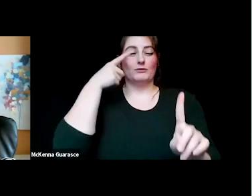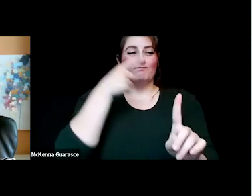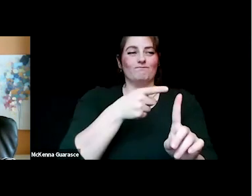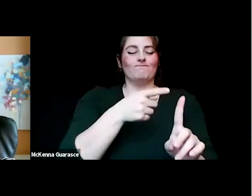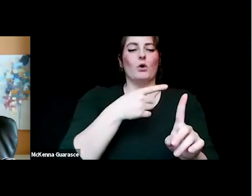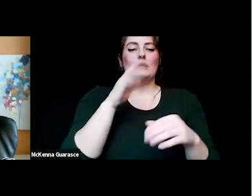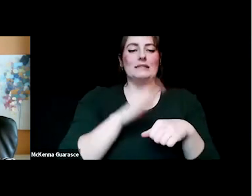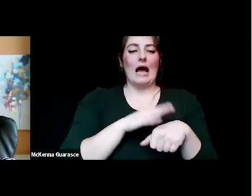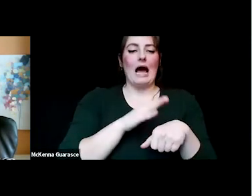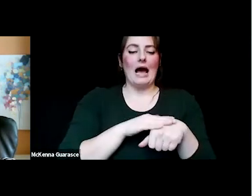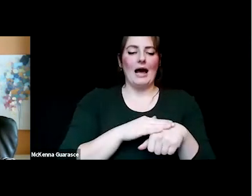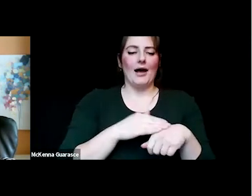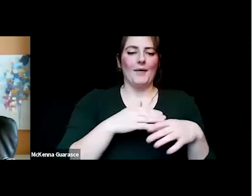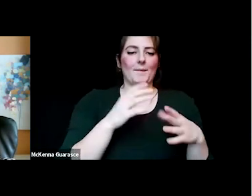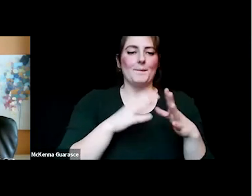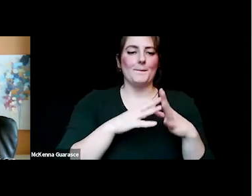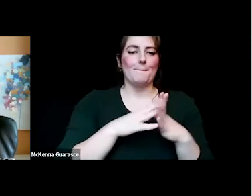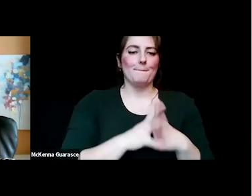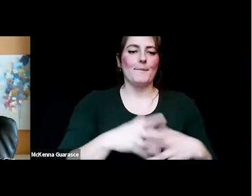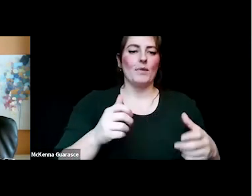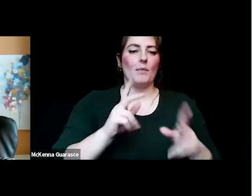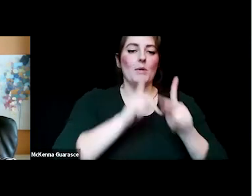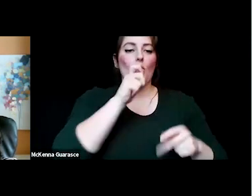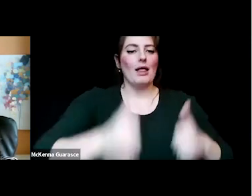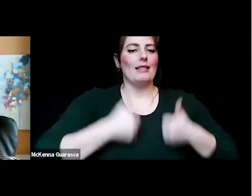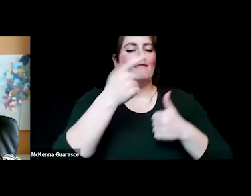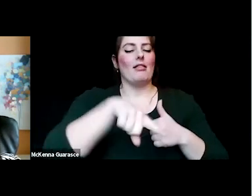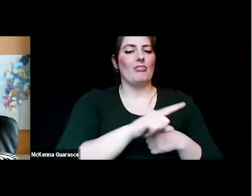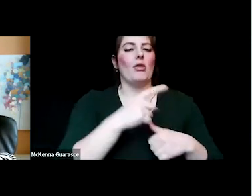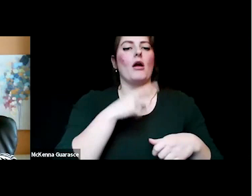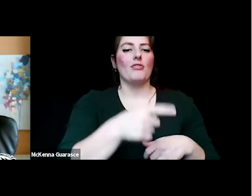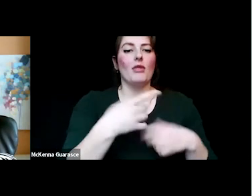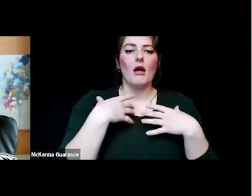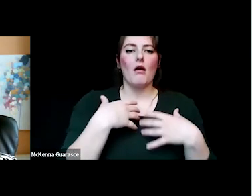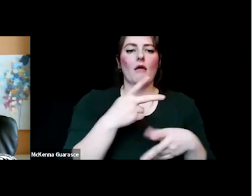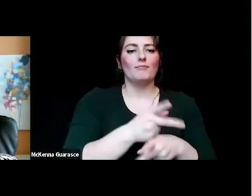cómo las protecciones de vivienda justa pueden integrarse. La buena noticia para el futuro